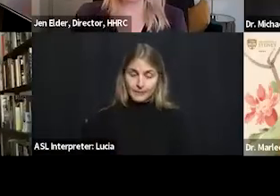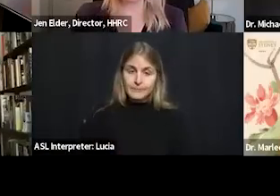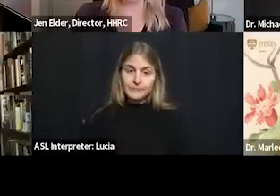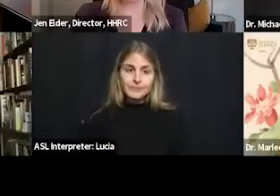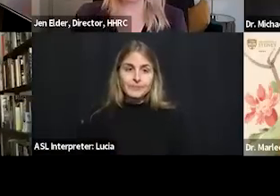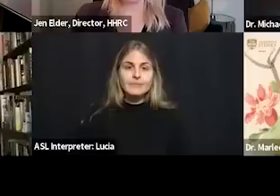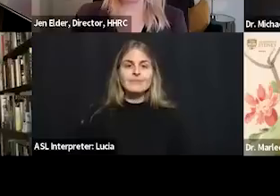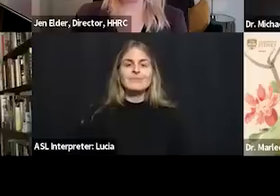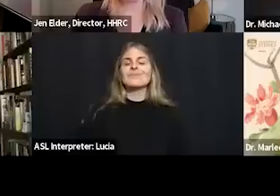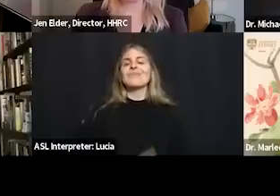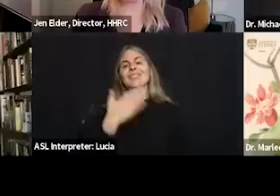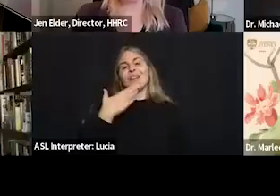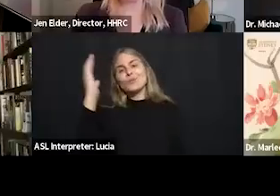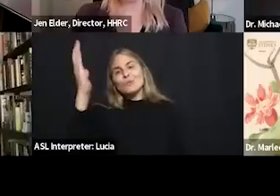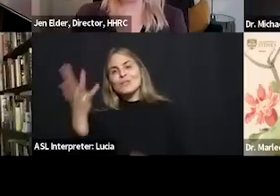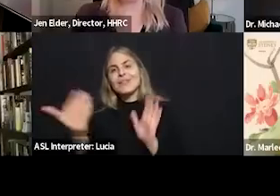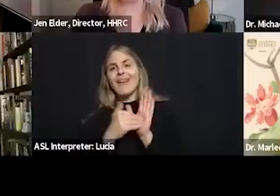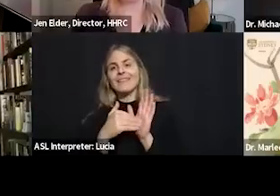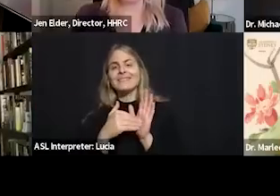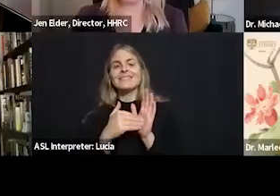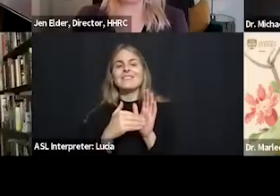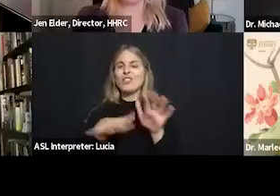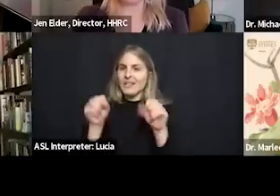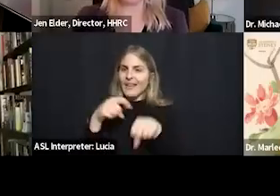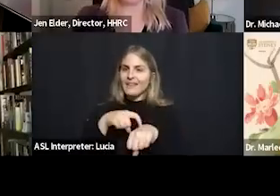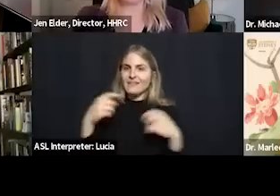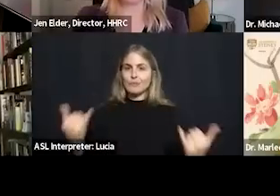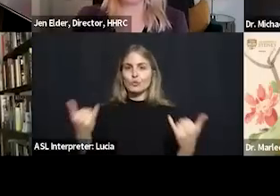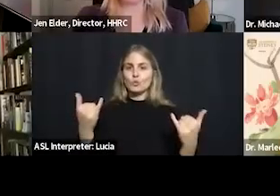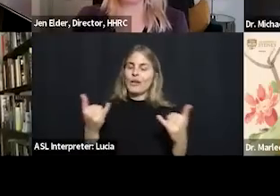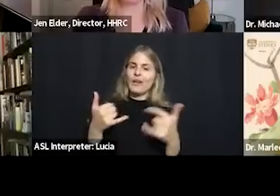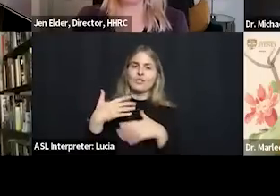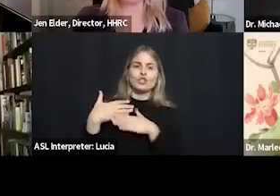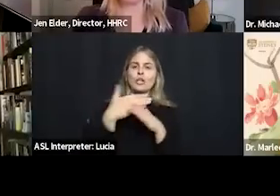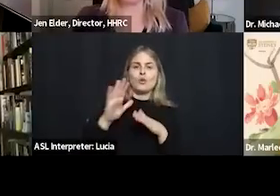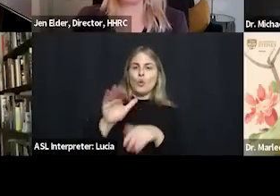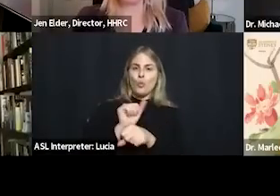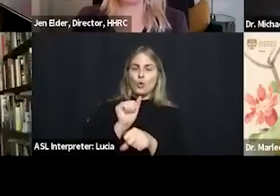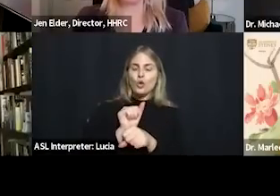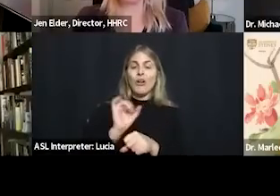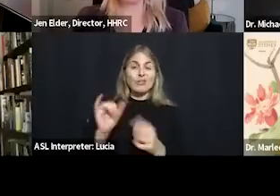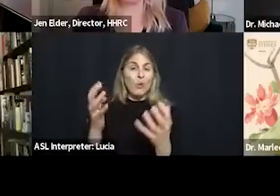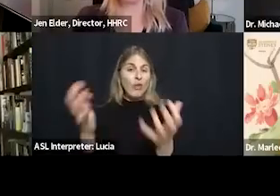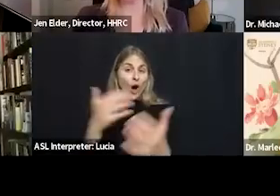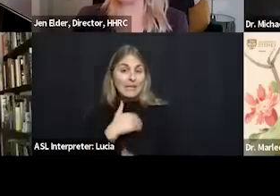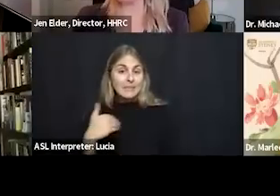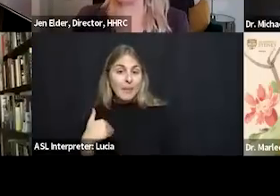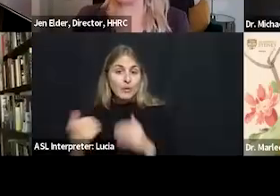Quiero agradecer a los oradores por dedicar su tiempo y compartir parte de su trabajo. También a los miembros de la audiencia por enviar preguntas